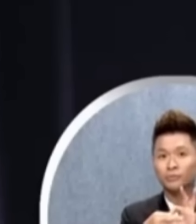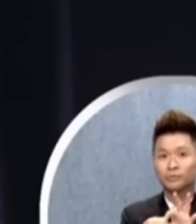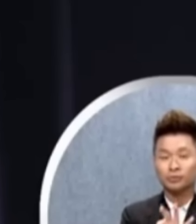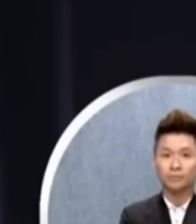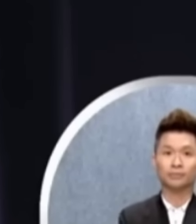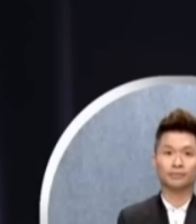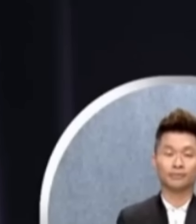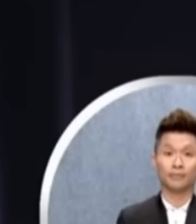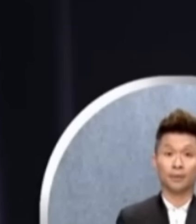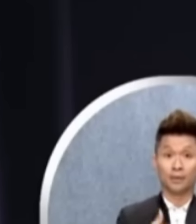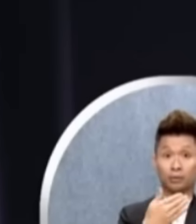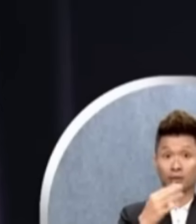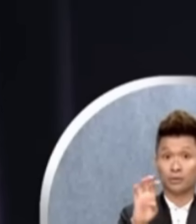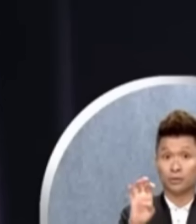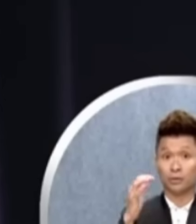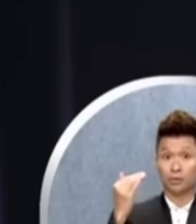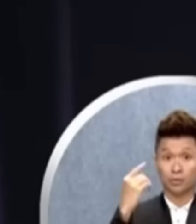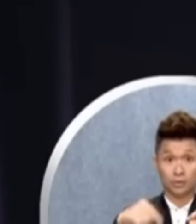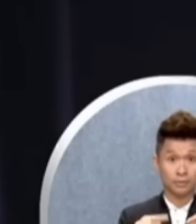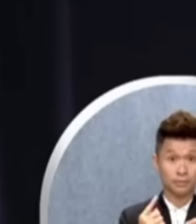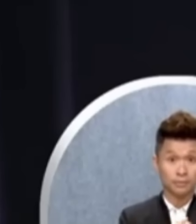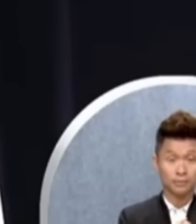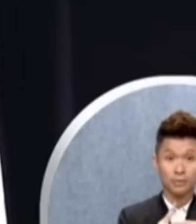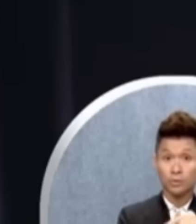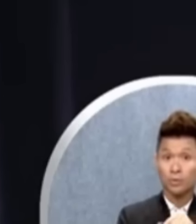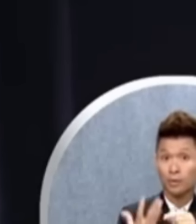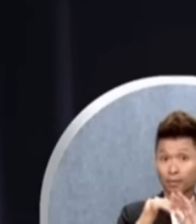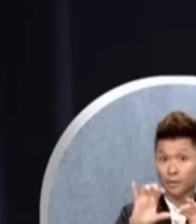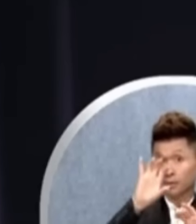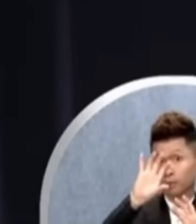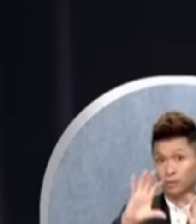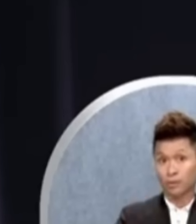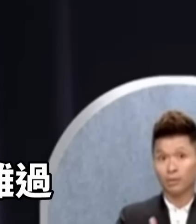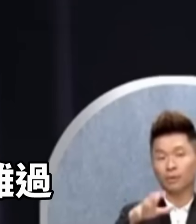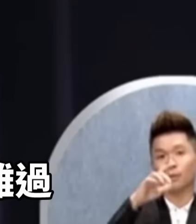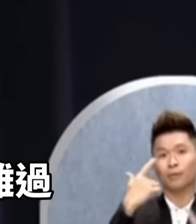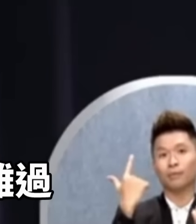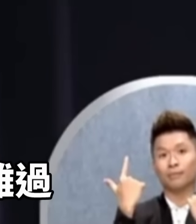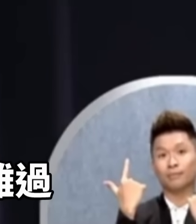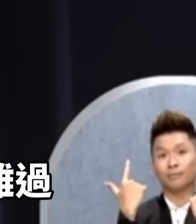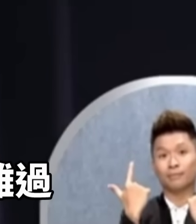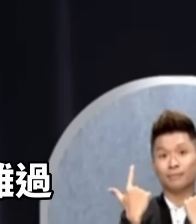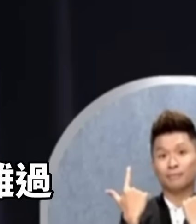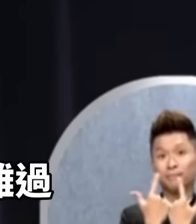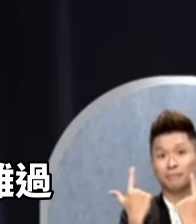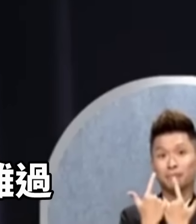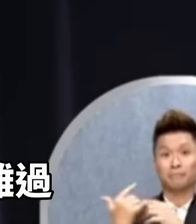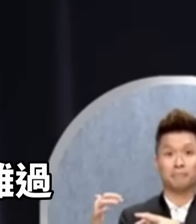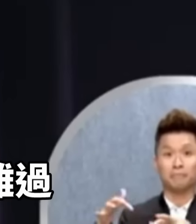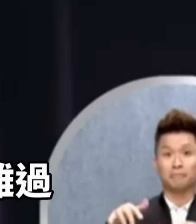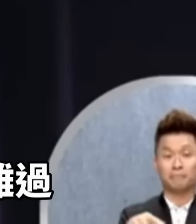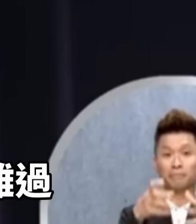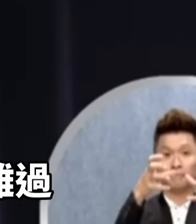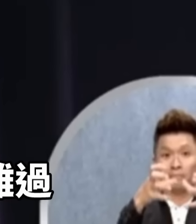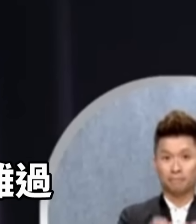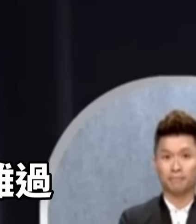1949年中華民國在 臺北 轉進到臺北成立 我們沒有這麼困難過